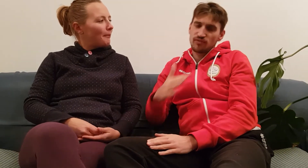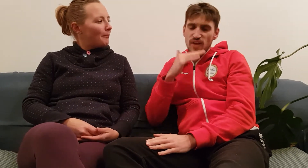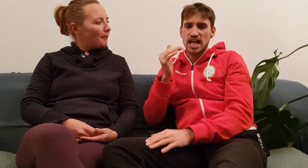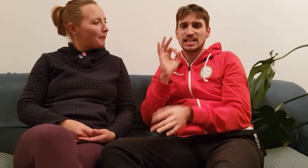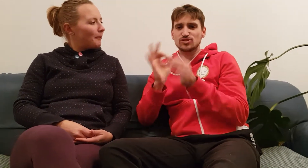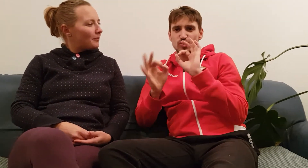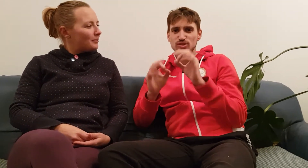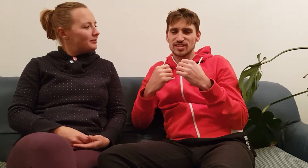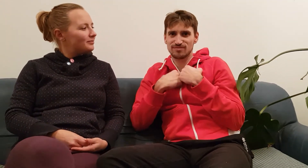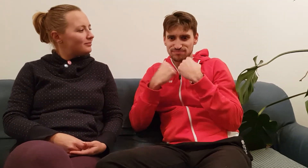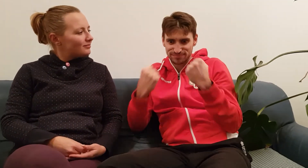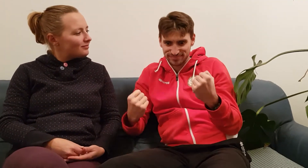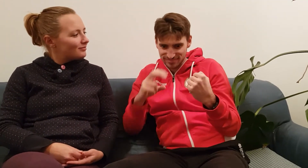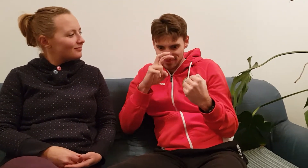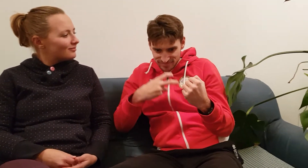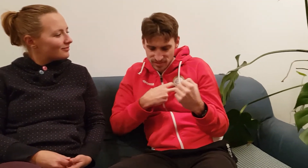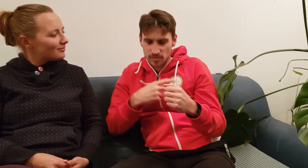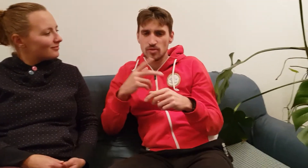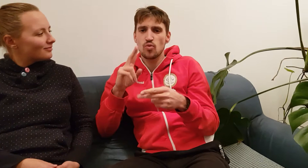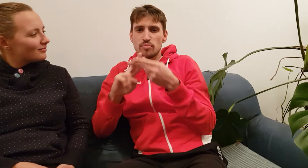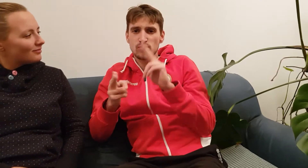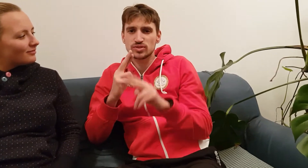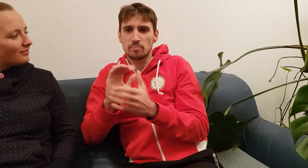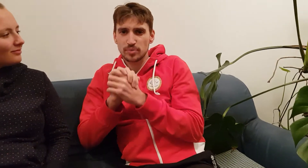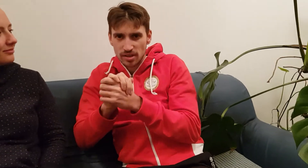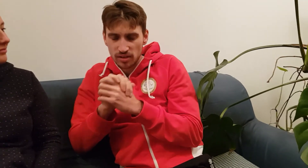Veliko izkušenj, spoznali bodo sebe in prijatelje,